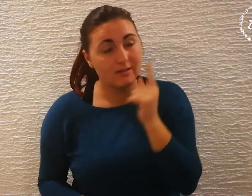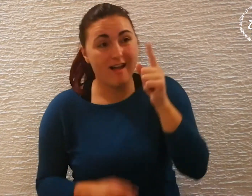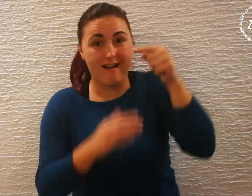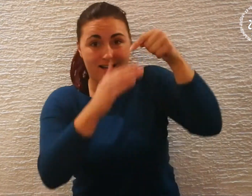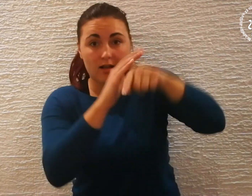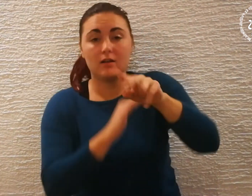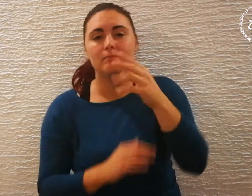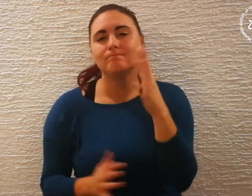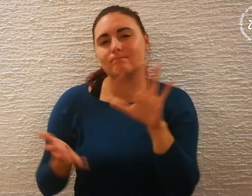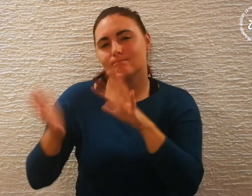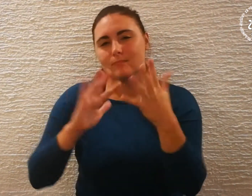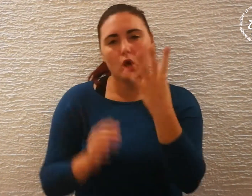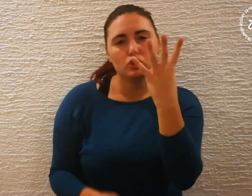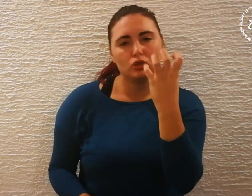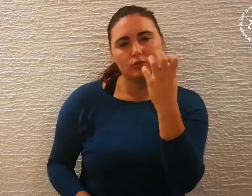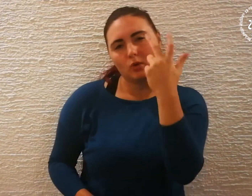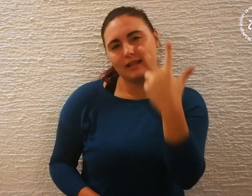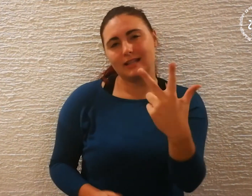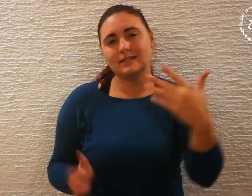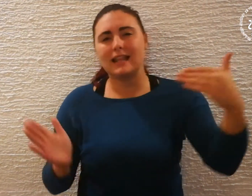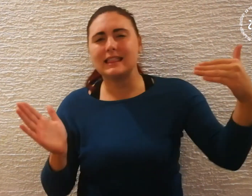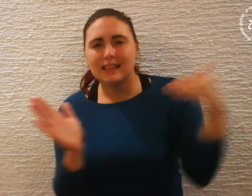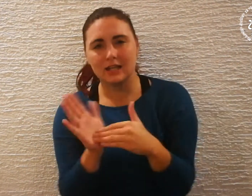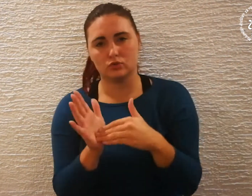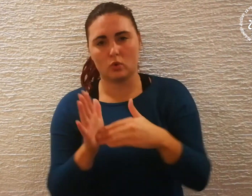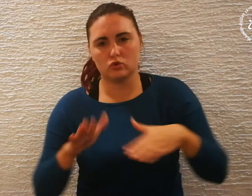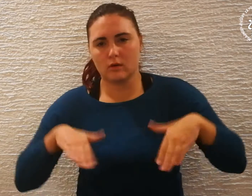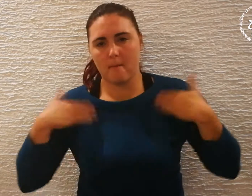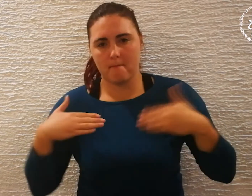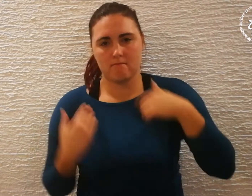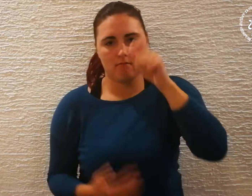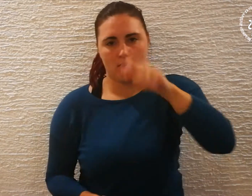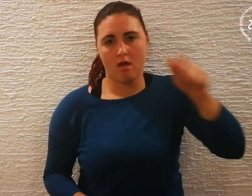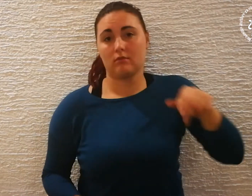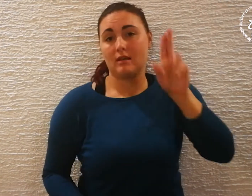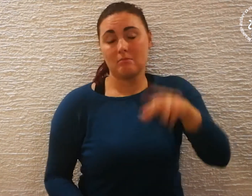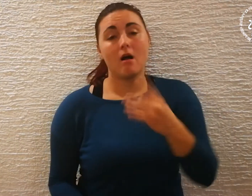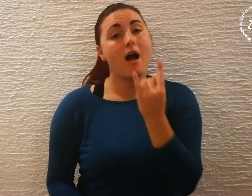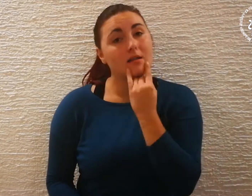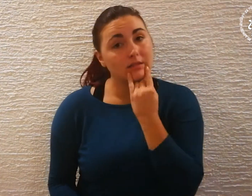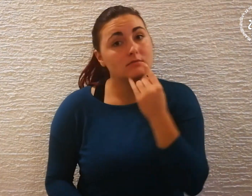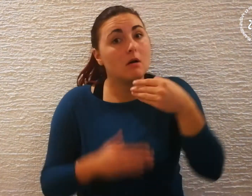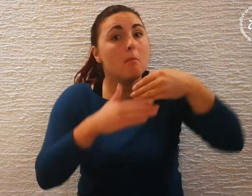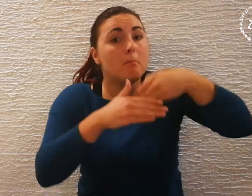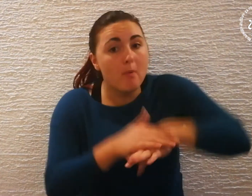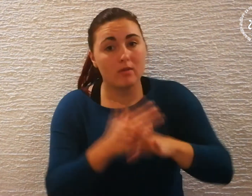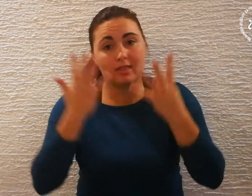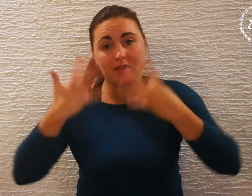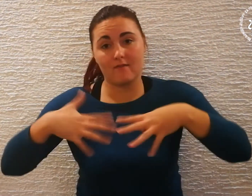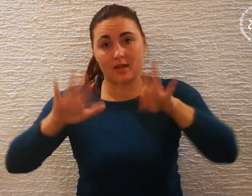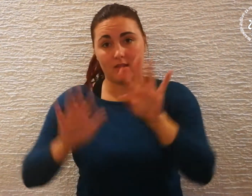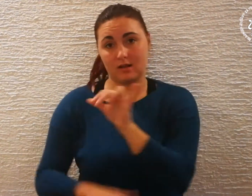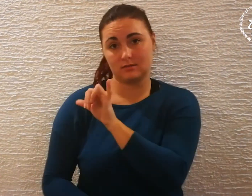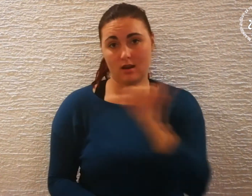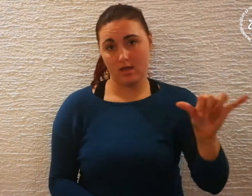Od tega približno 430 tisoč mladih pod 19-letom imajo AIDS.